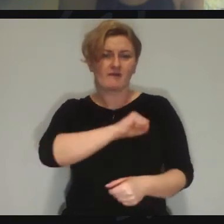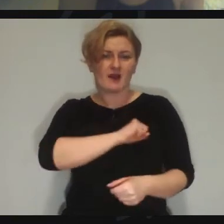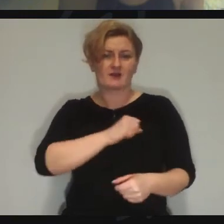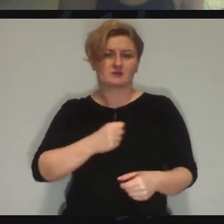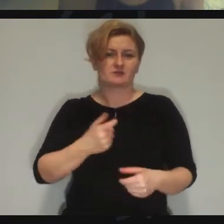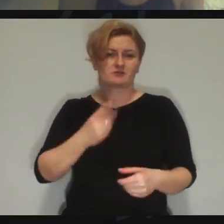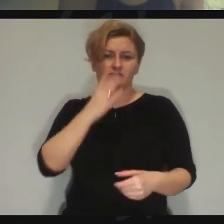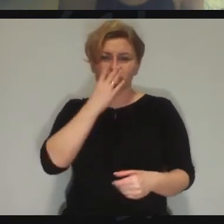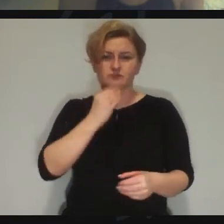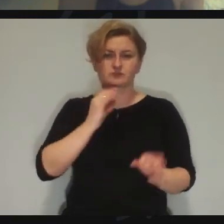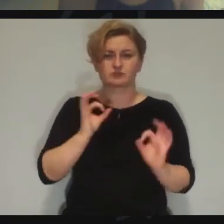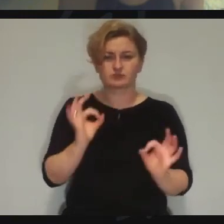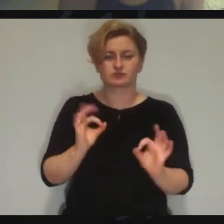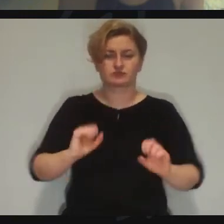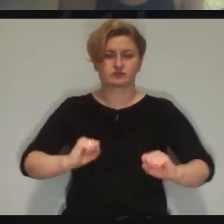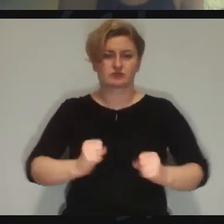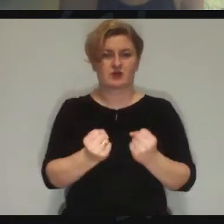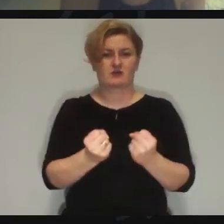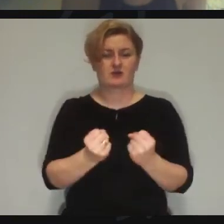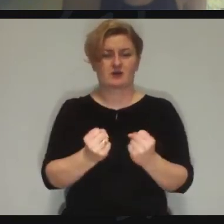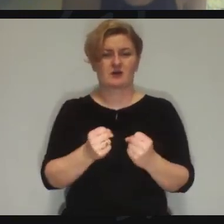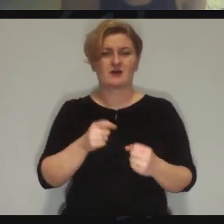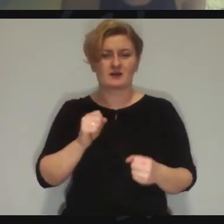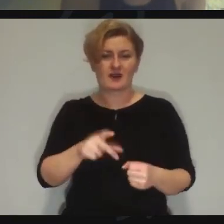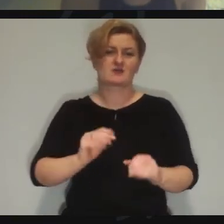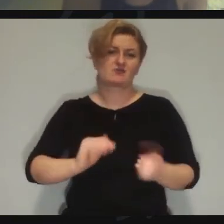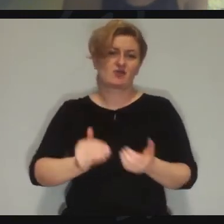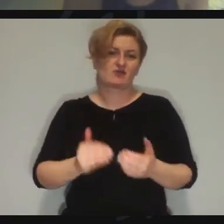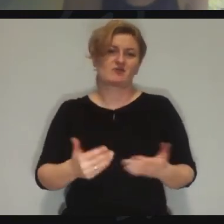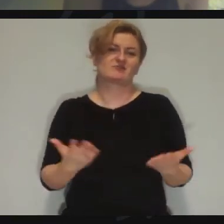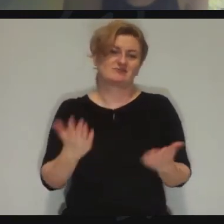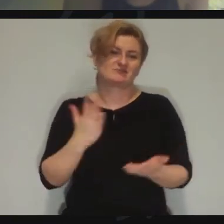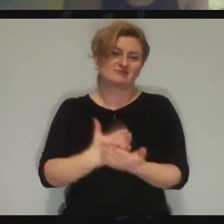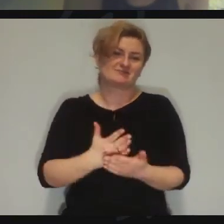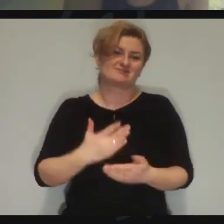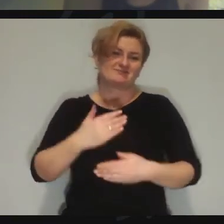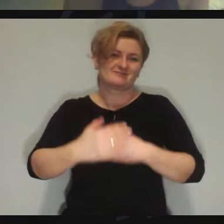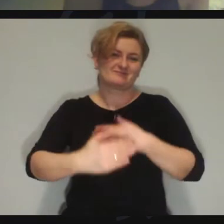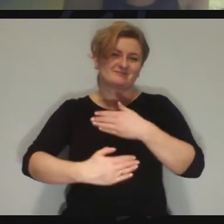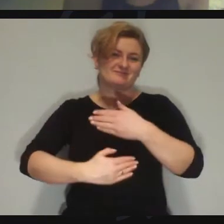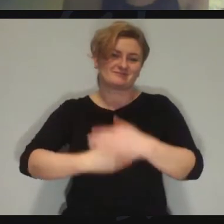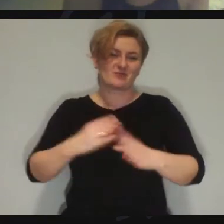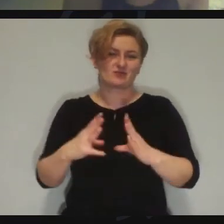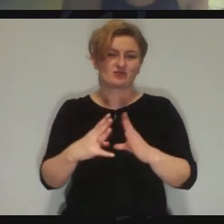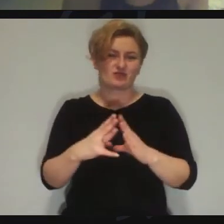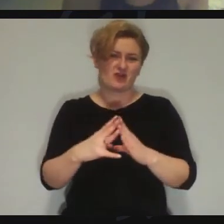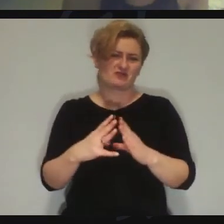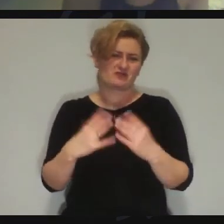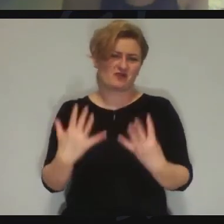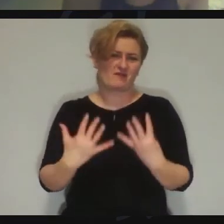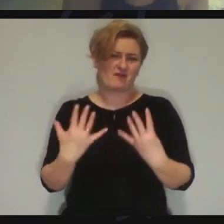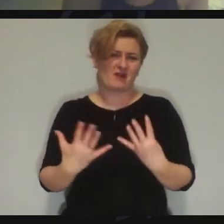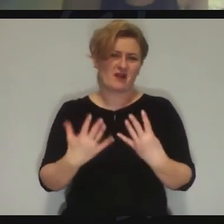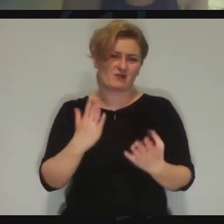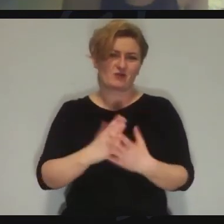Takim sposobem działamy od 9 lub 10 lat jako Cyrkplozja.